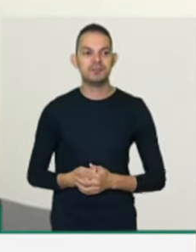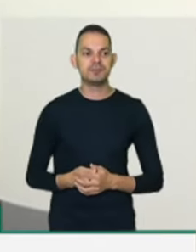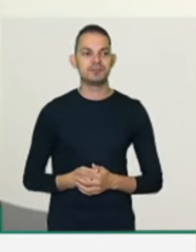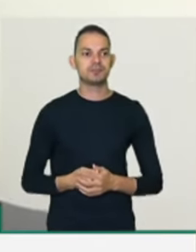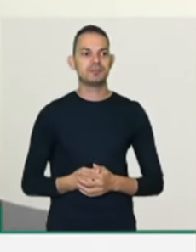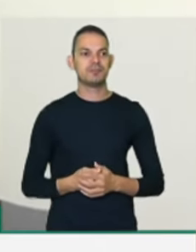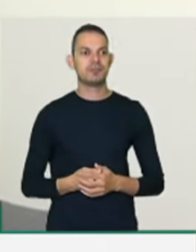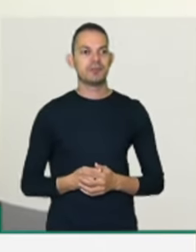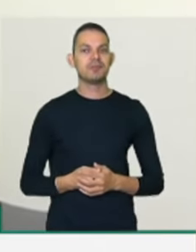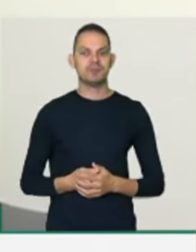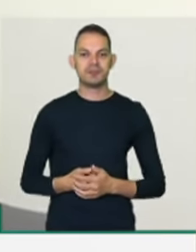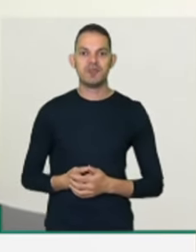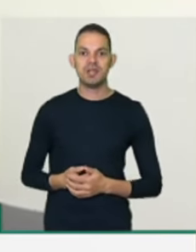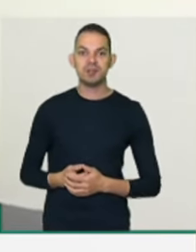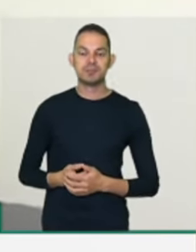CRIA NOVAS VAGAS. -- [PRESIDENTE]: COMO